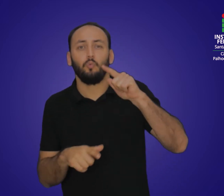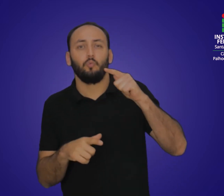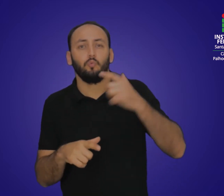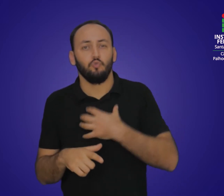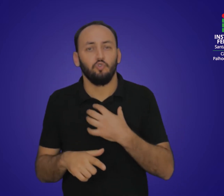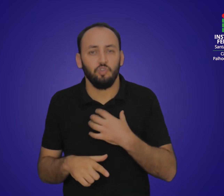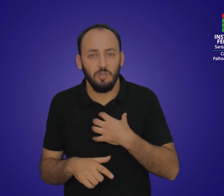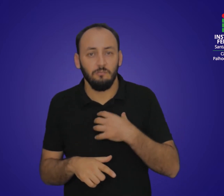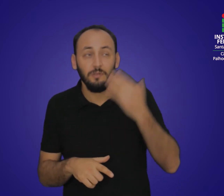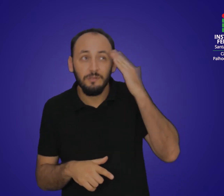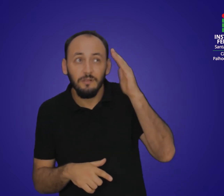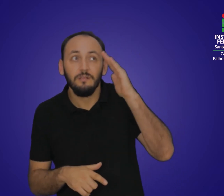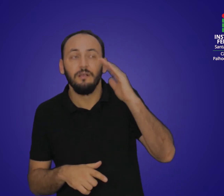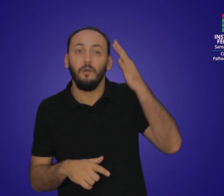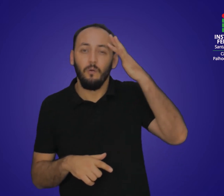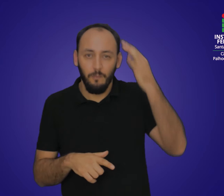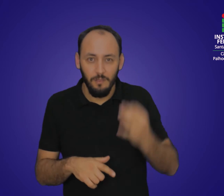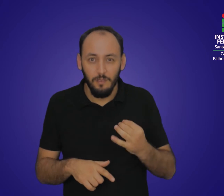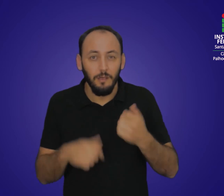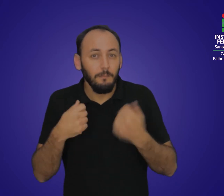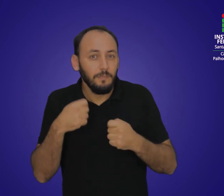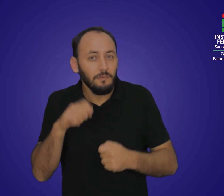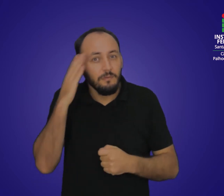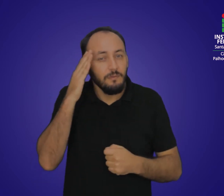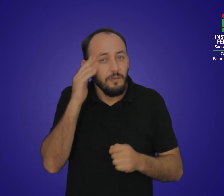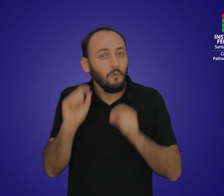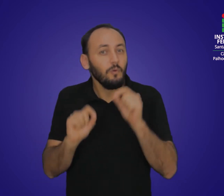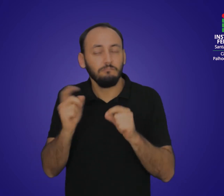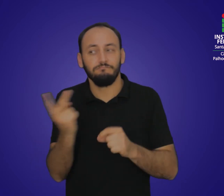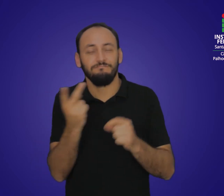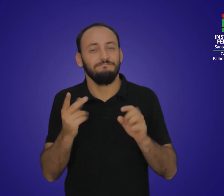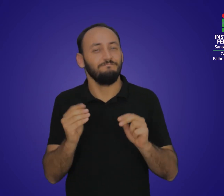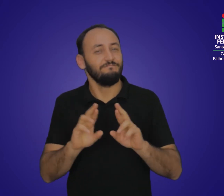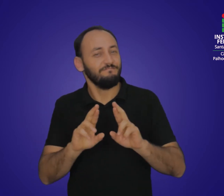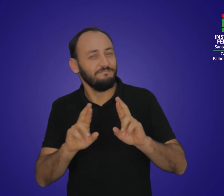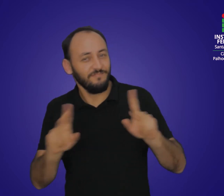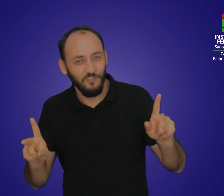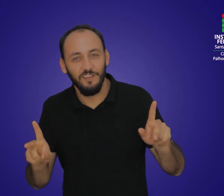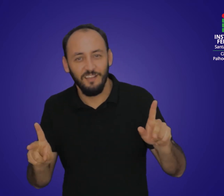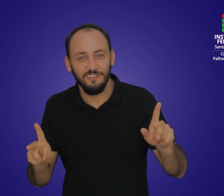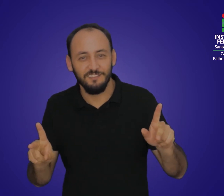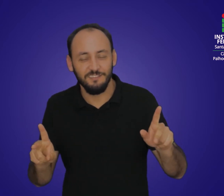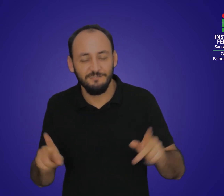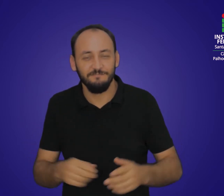Uma língua diferente da que ela utiliza.